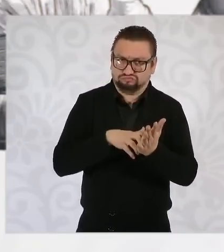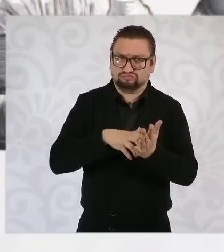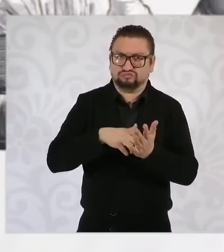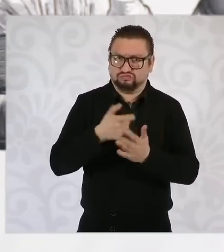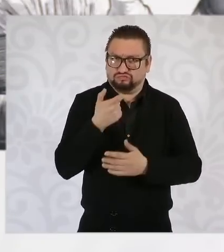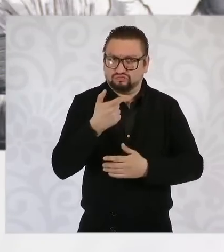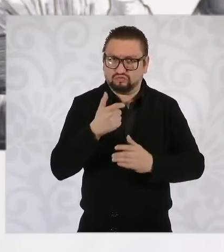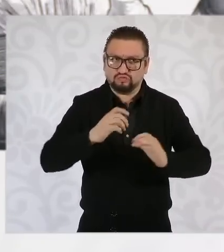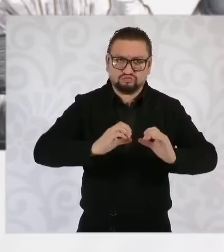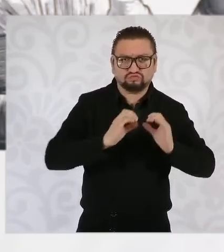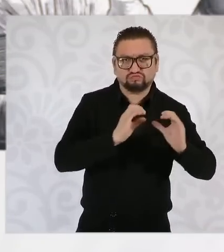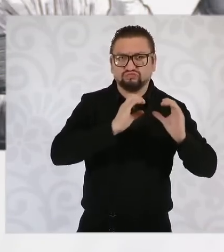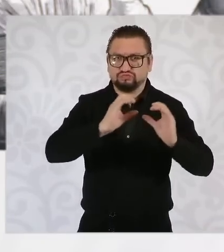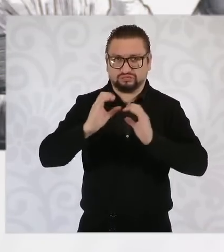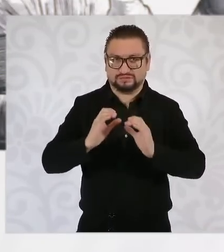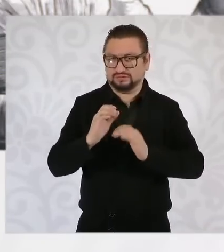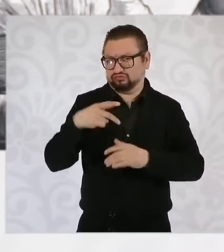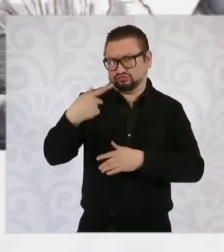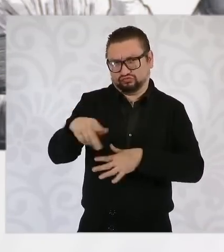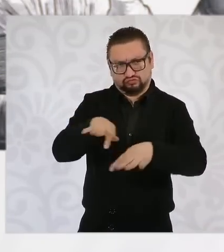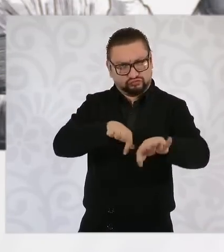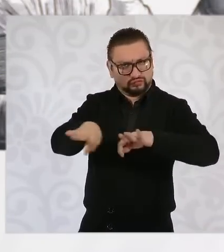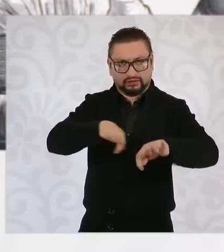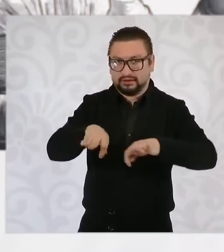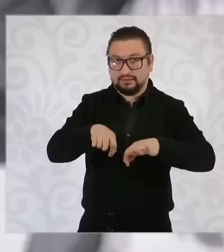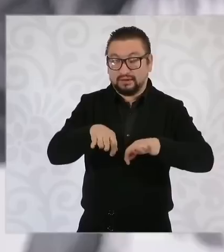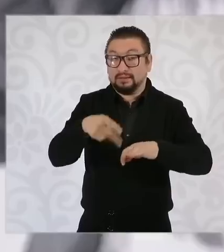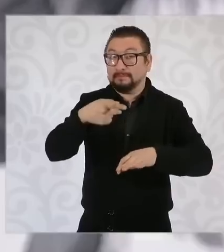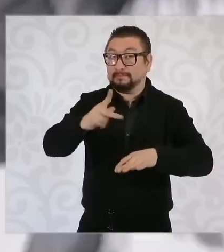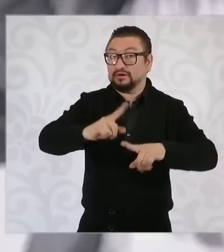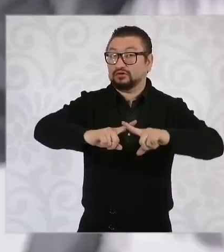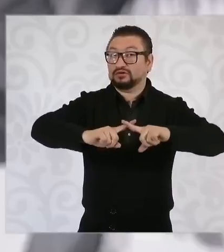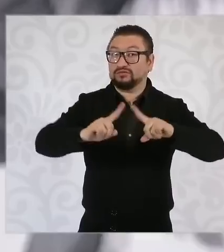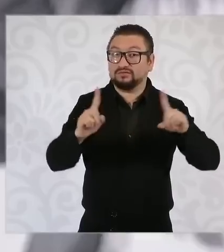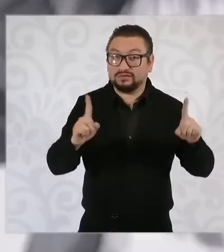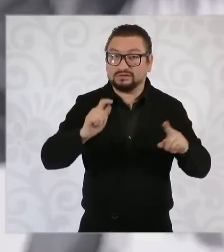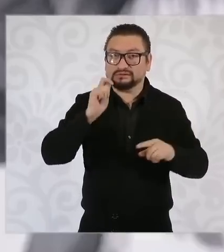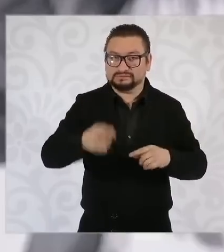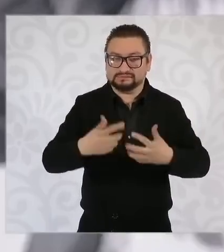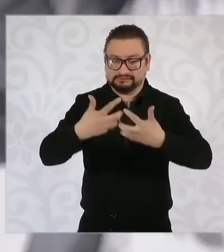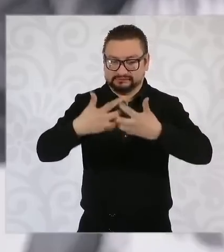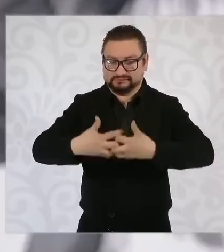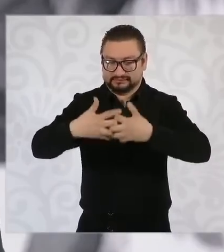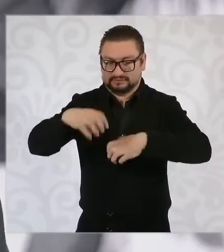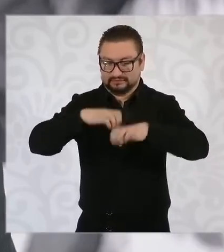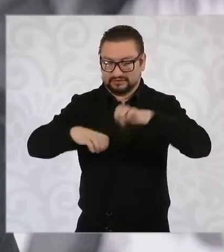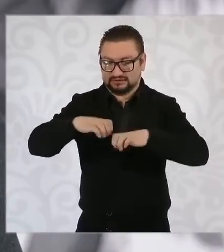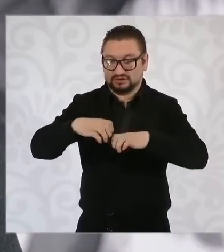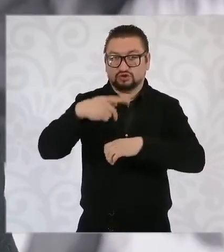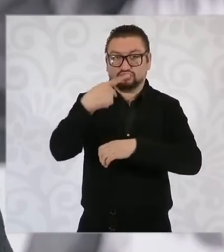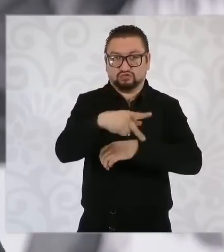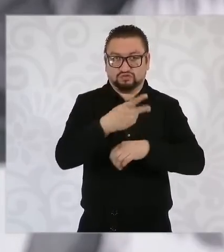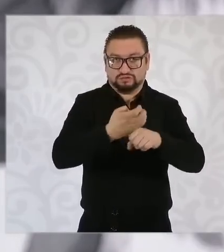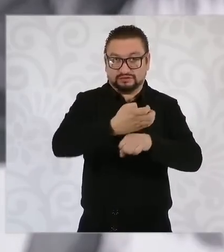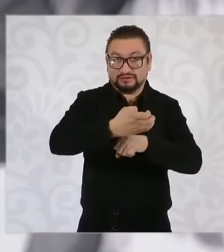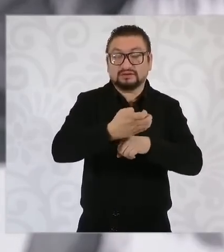de su operación Pero la diferencia es que como empresas productivas del estado se regían como